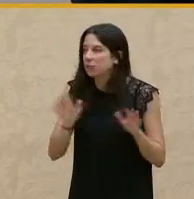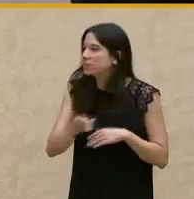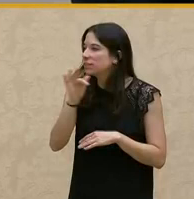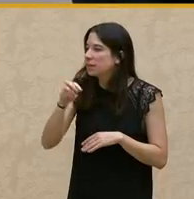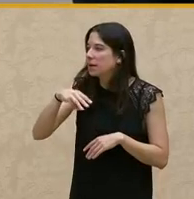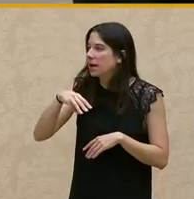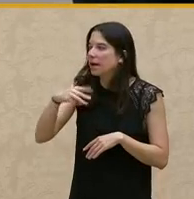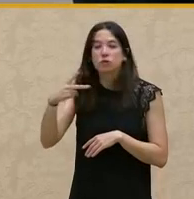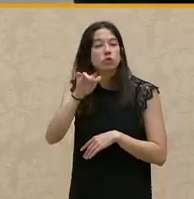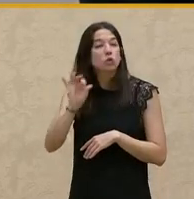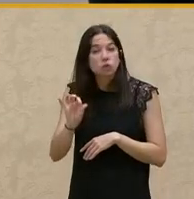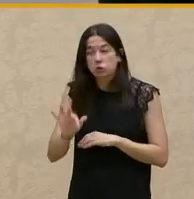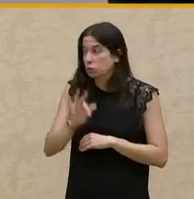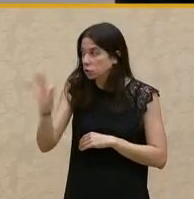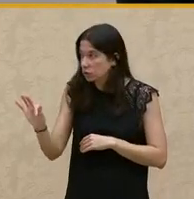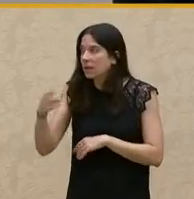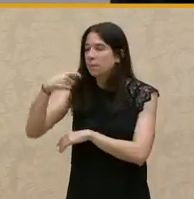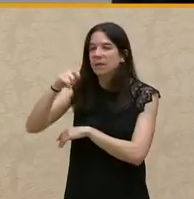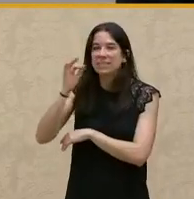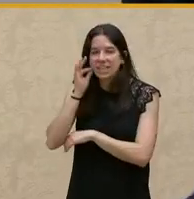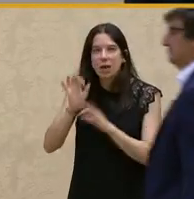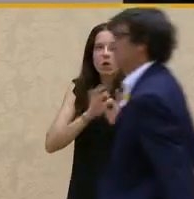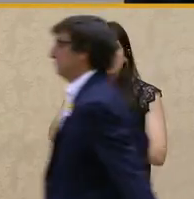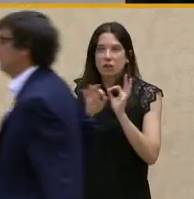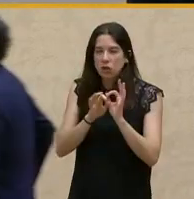Chus, presidenta de la organización de Organización de Diversidade Sensorial de Galicia